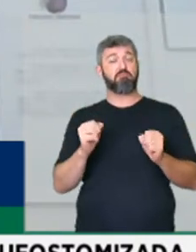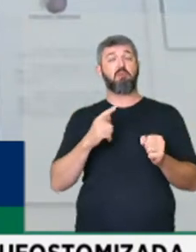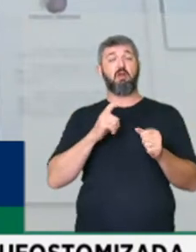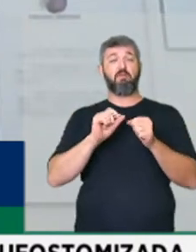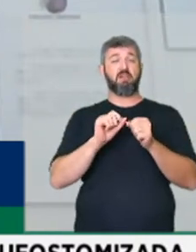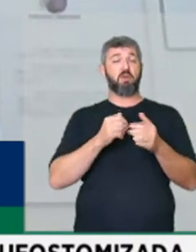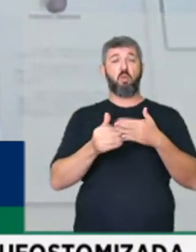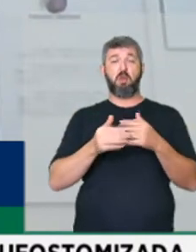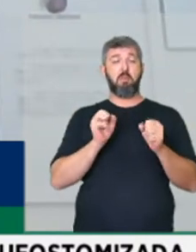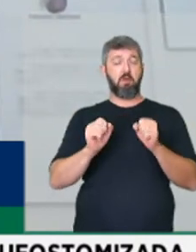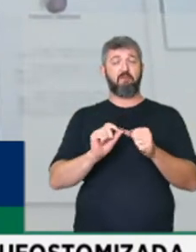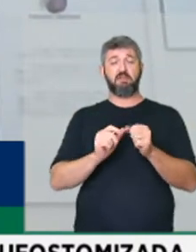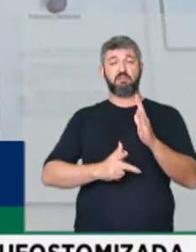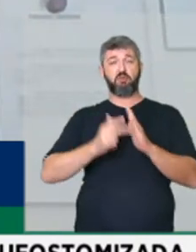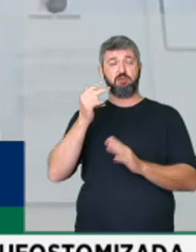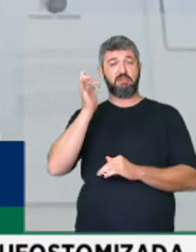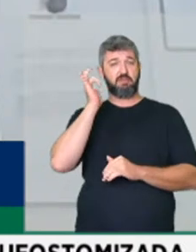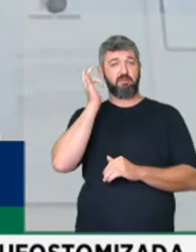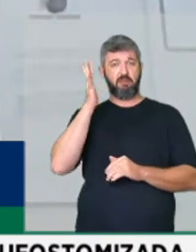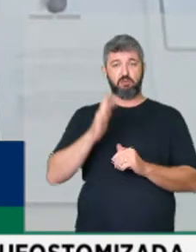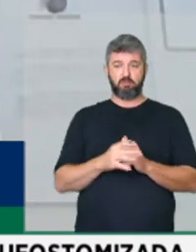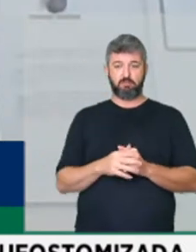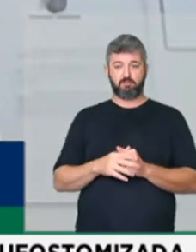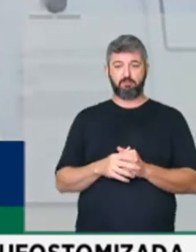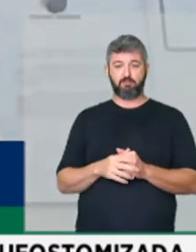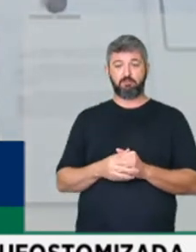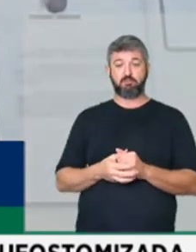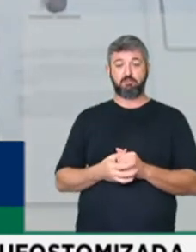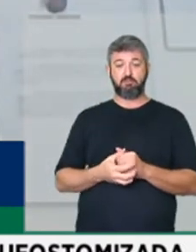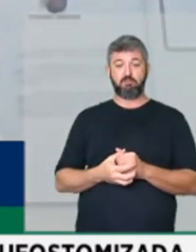AÉREAS SUPERIORES. TANTO CONGÊNITAS OU MAIS COMUMENTE ADQUIRIDAS. EU MESMO COMO CIRURGIÃO PEDIÁTRICO JÁ